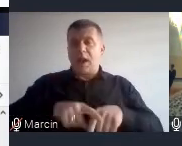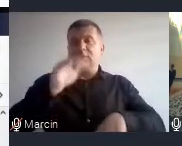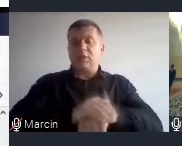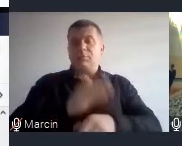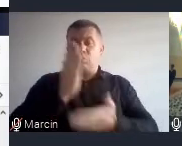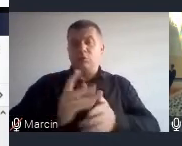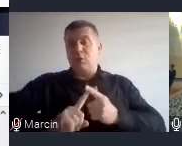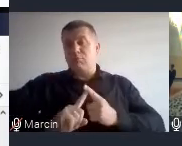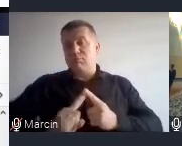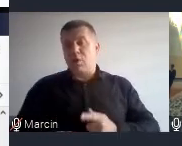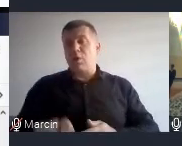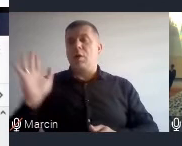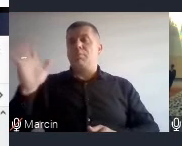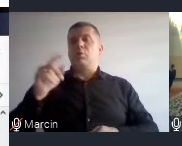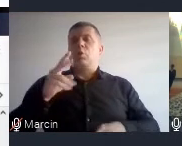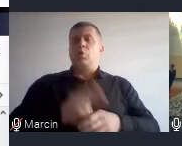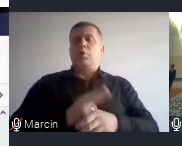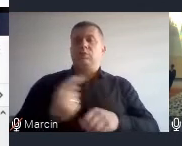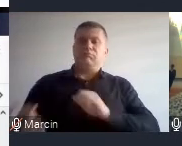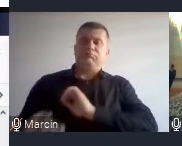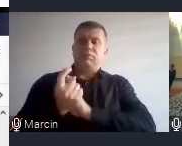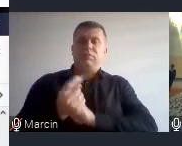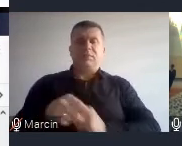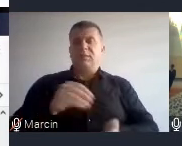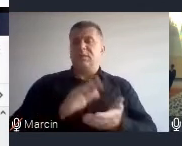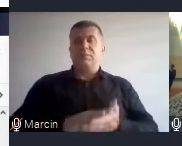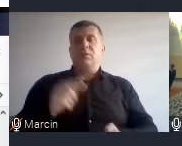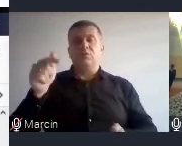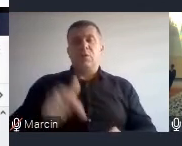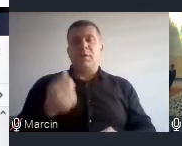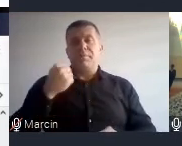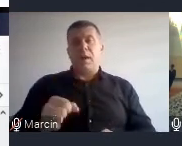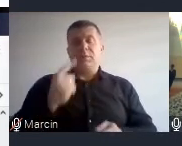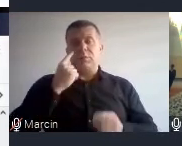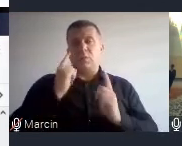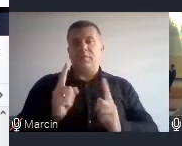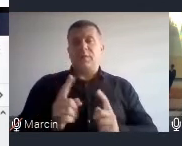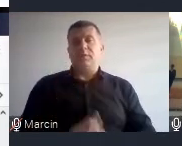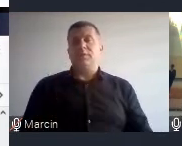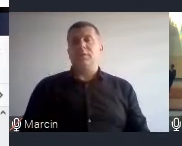kiedy instytucja podważy zapisy postepowania. Tu trzeba bardzo zwracać na to uwagę.